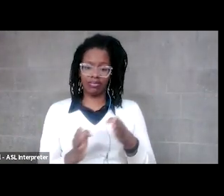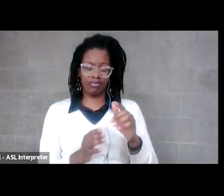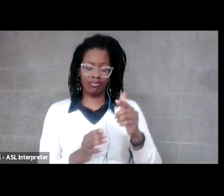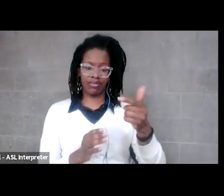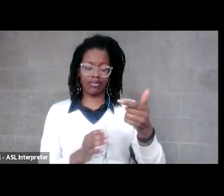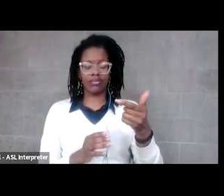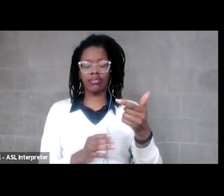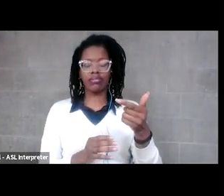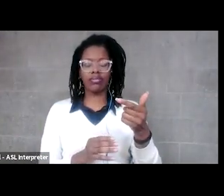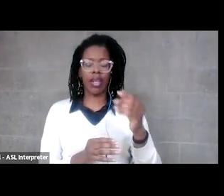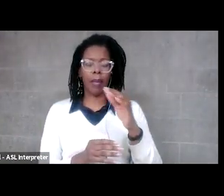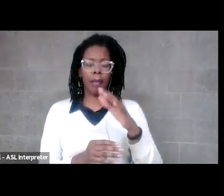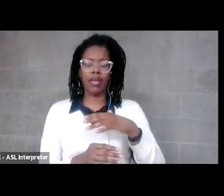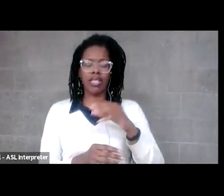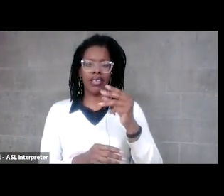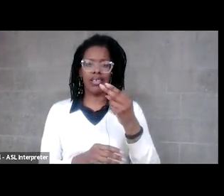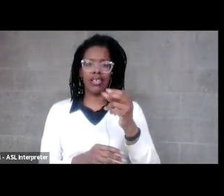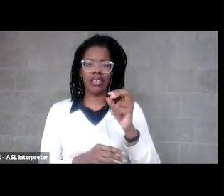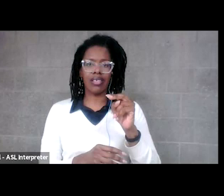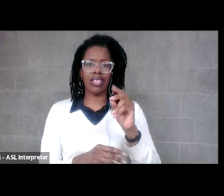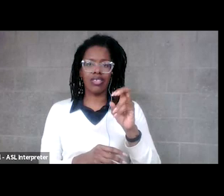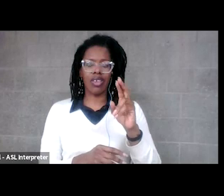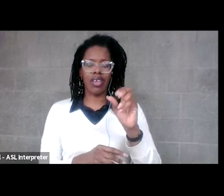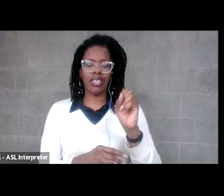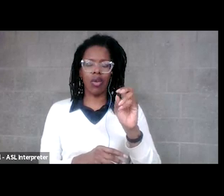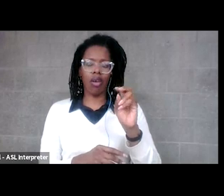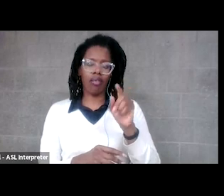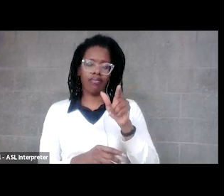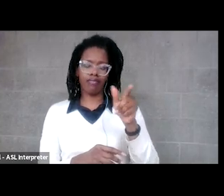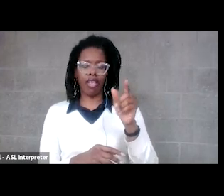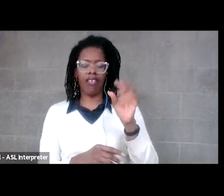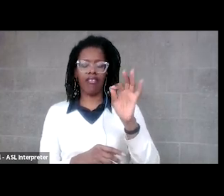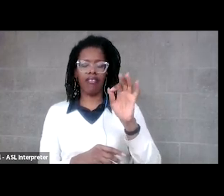quien es trabajadora social y líder de SOAR en Flint, Michigan, quien realmente va a hablar